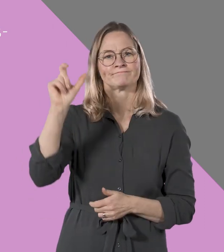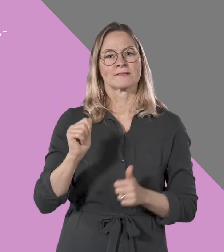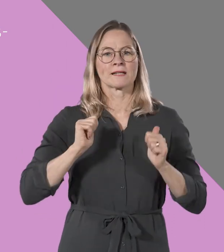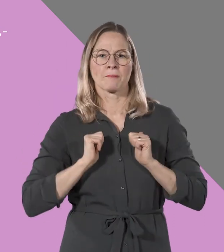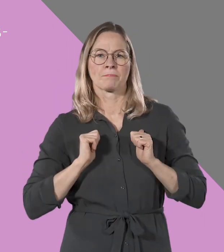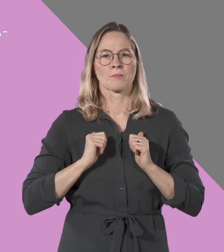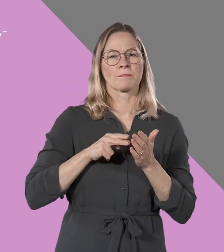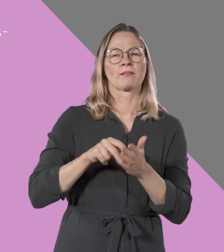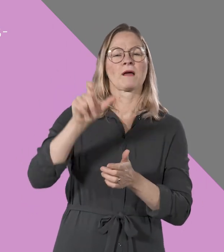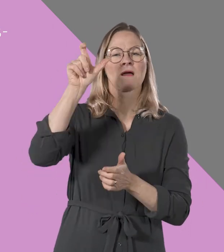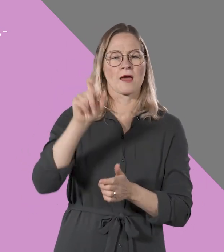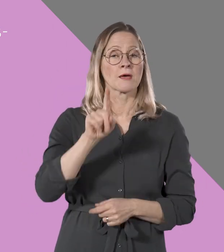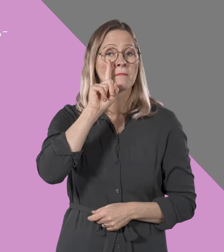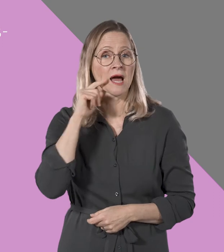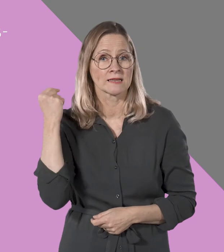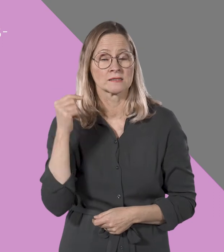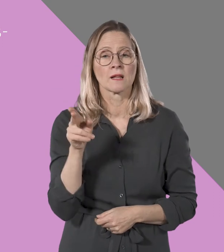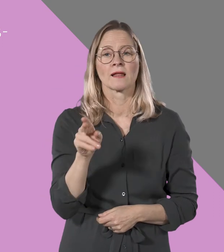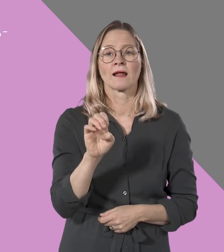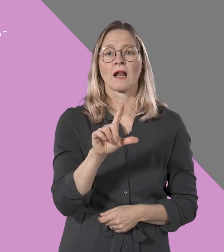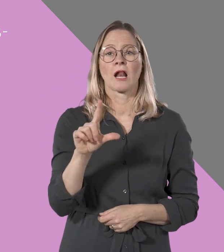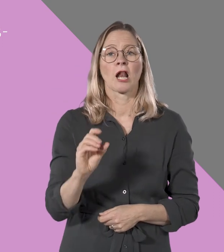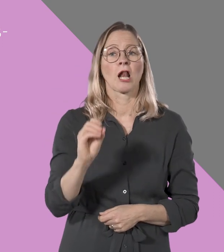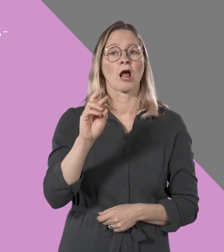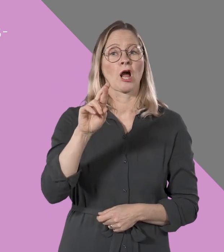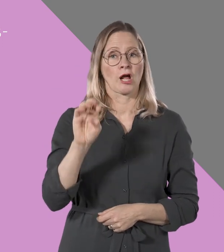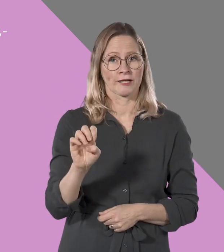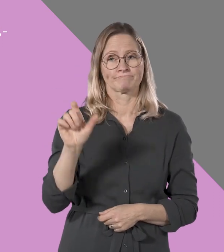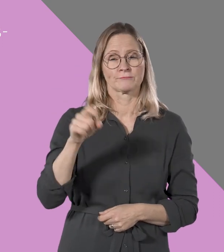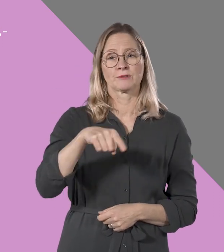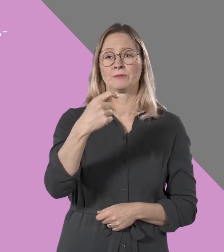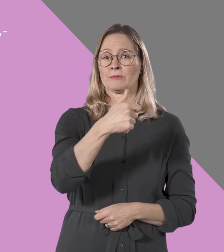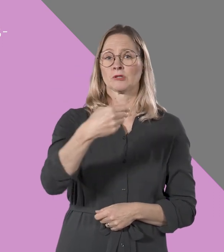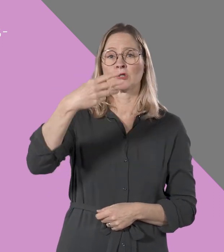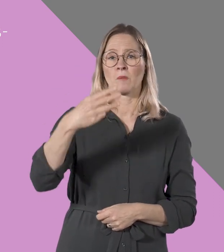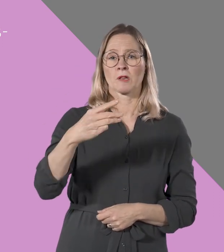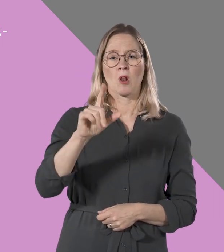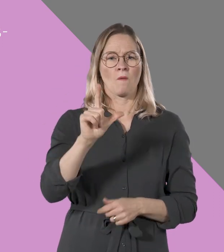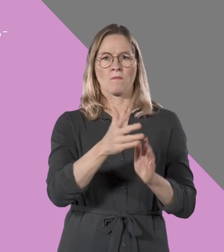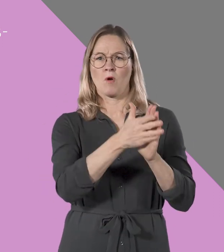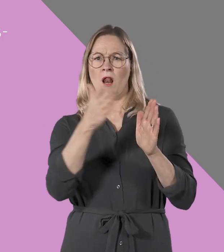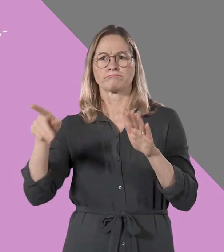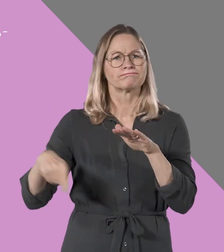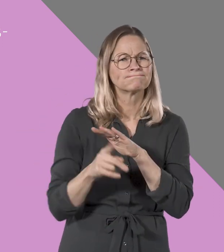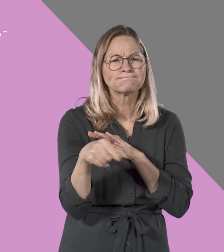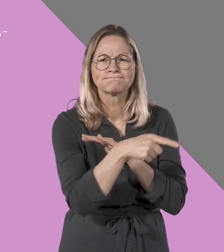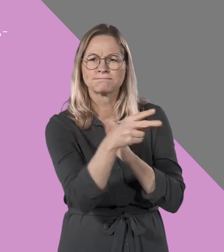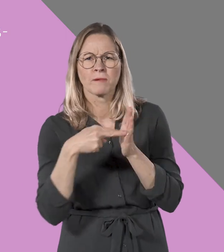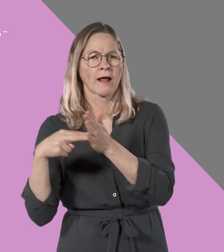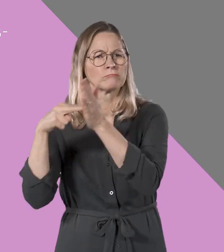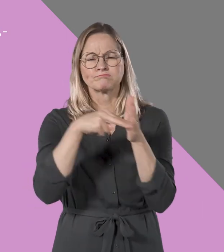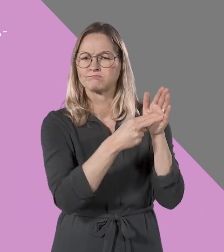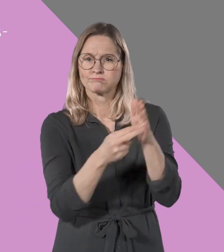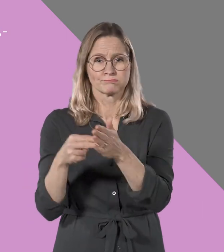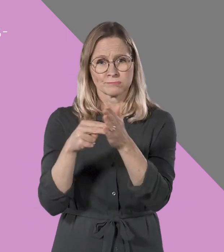1930-luvulla vaikuttaneesta reppumatkaaja Martin Hellörestä, -